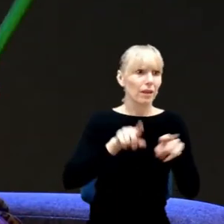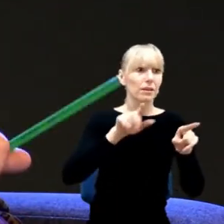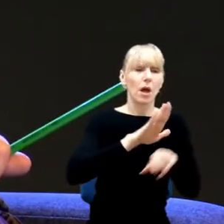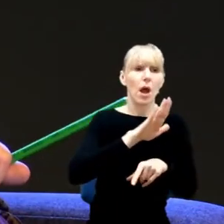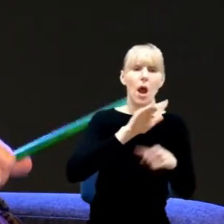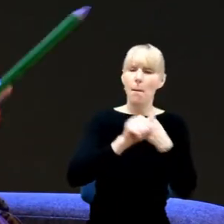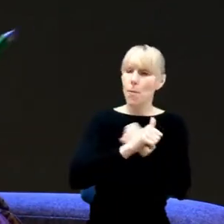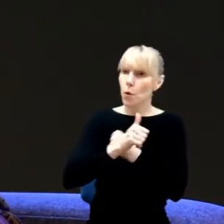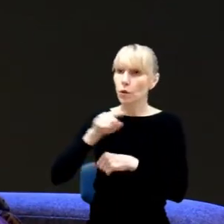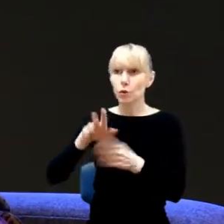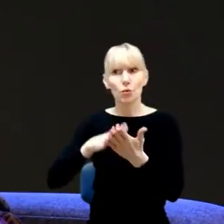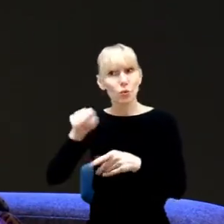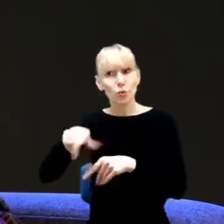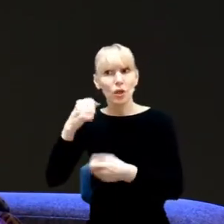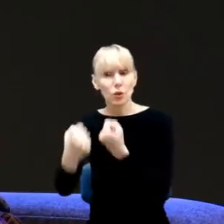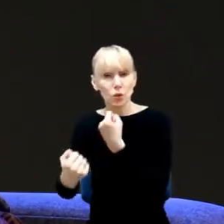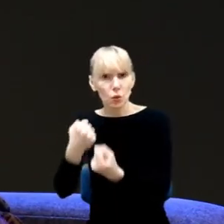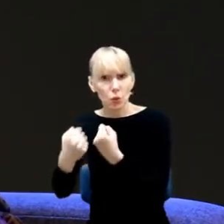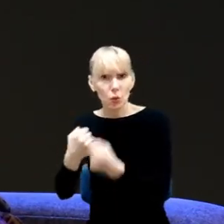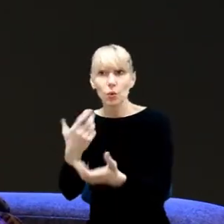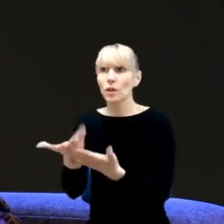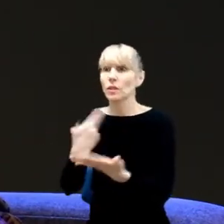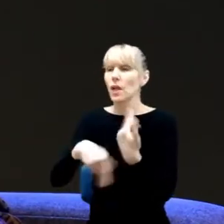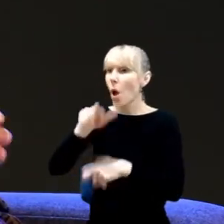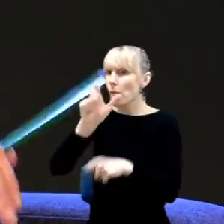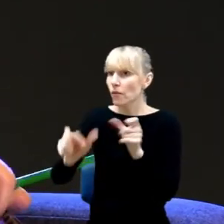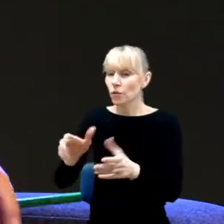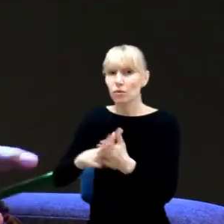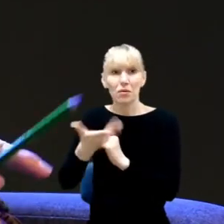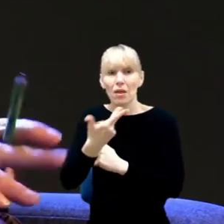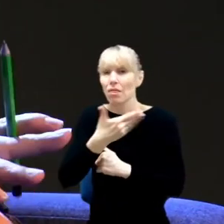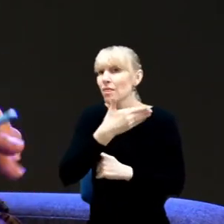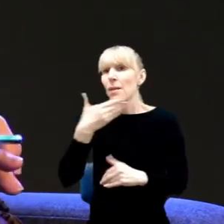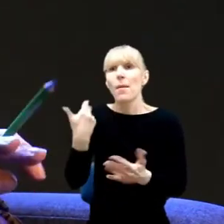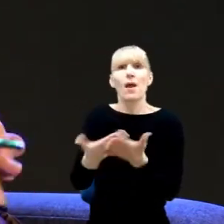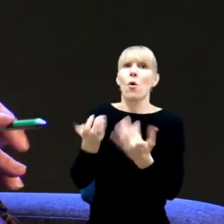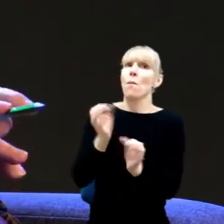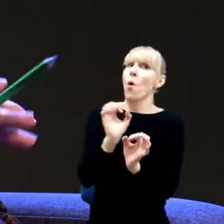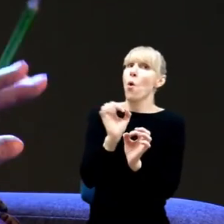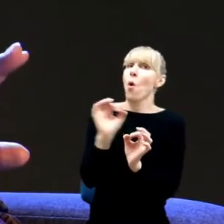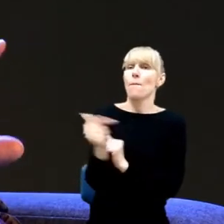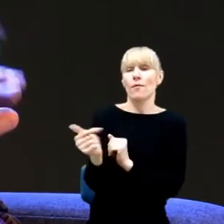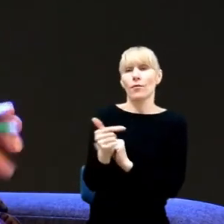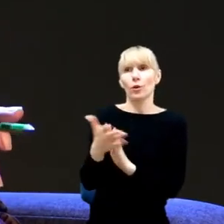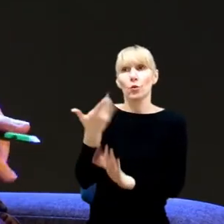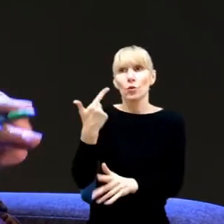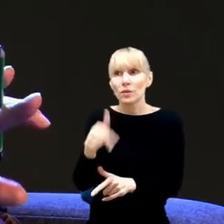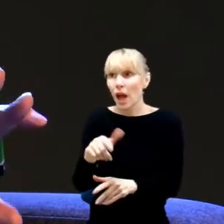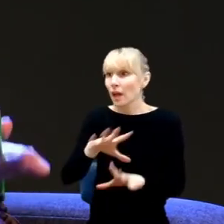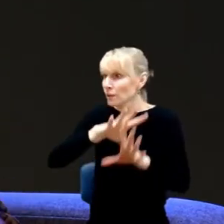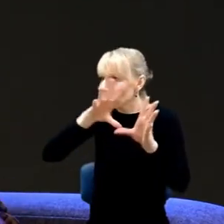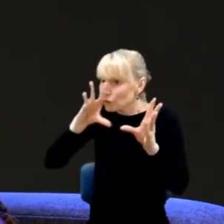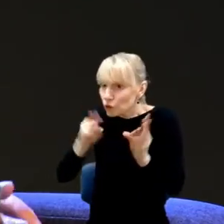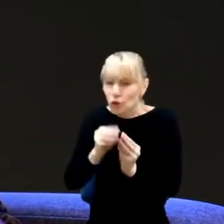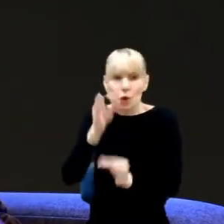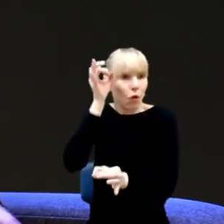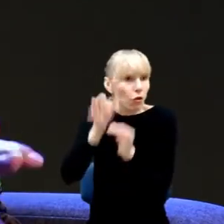którzy, no nie oszukujmy się, nie mają obowiązku być na bieżąco we wszystkich aspektach problematyki mieszkaniowej.